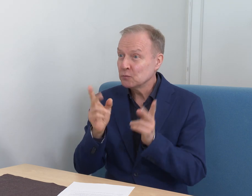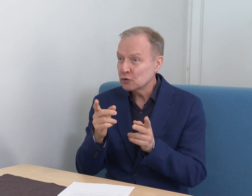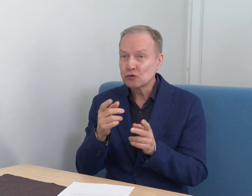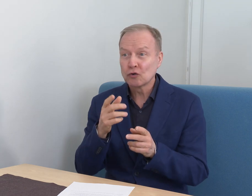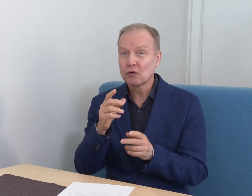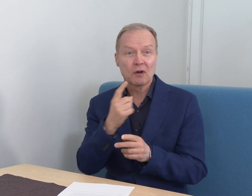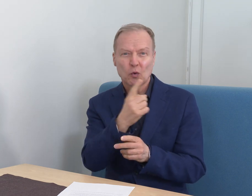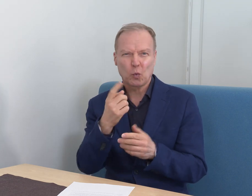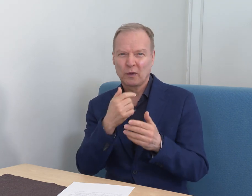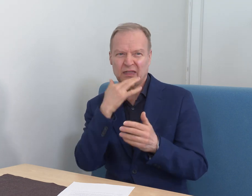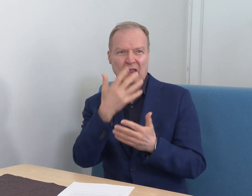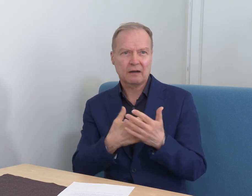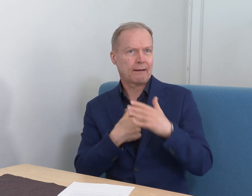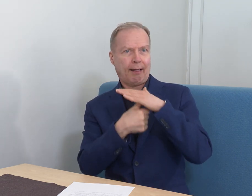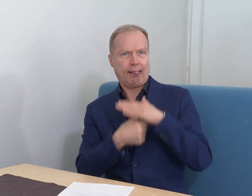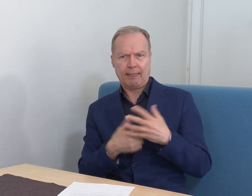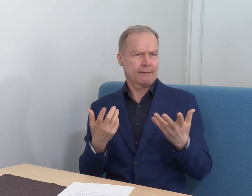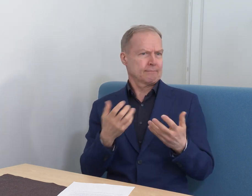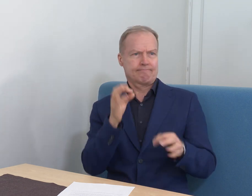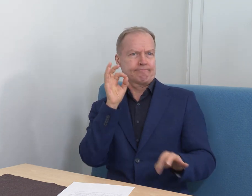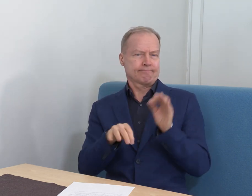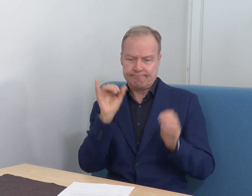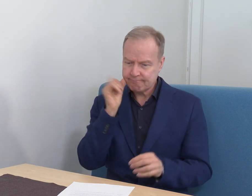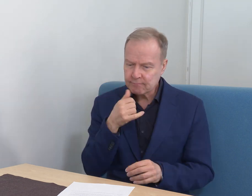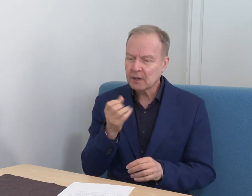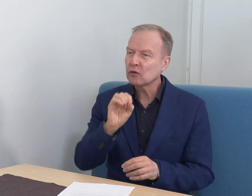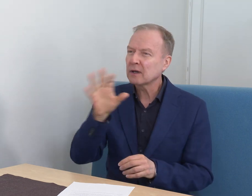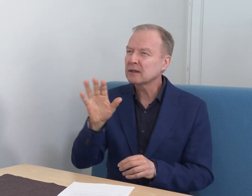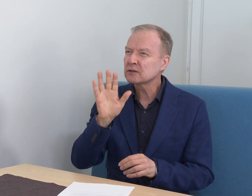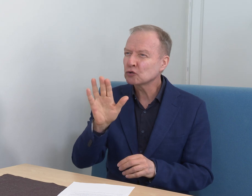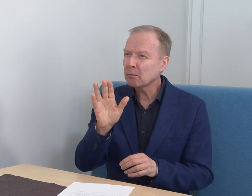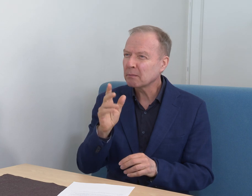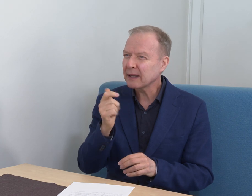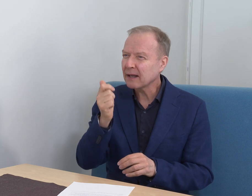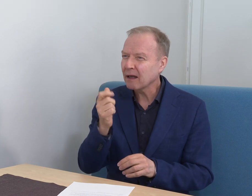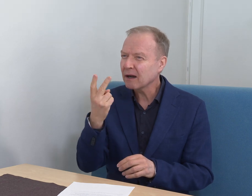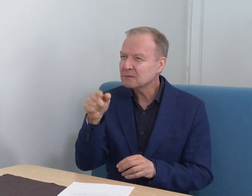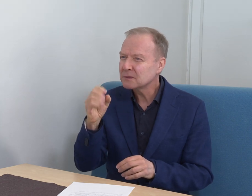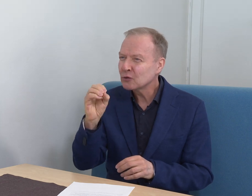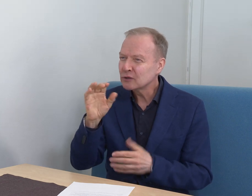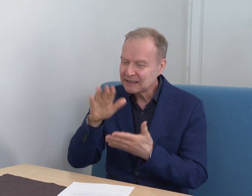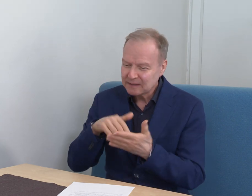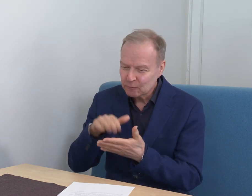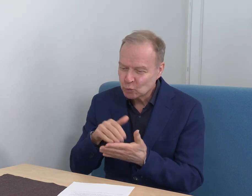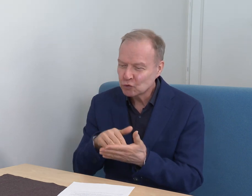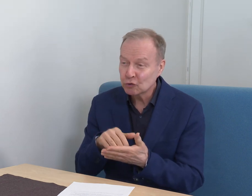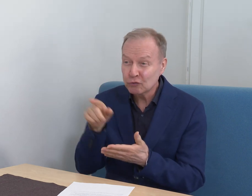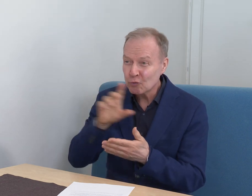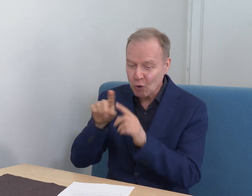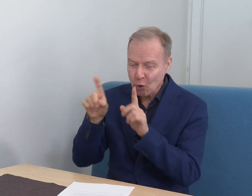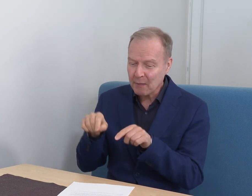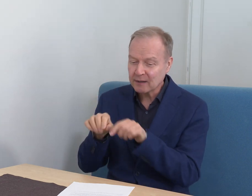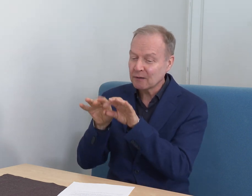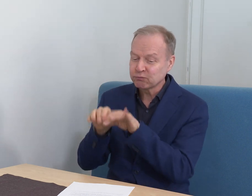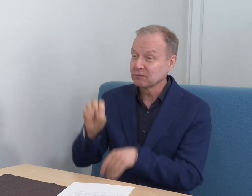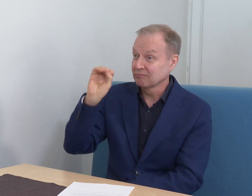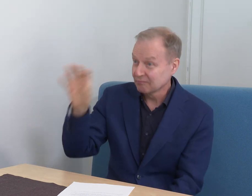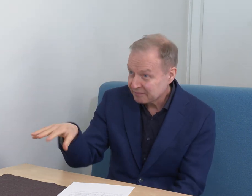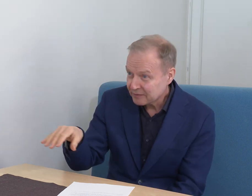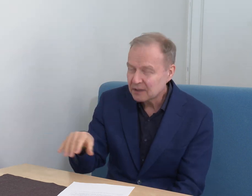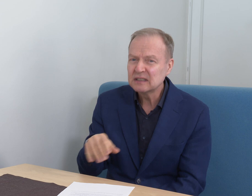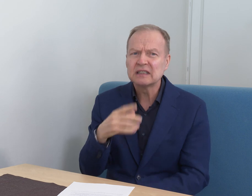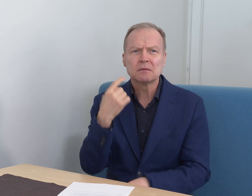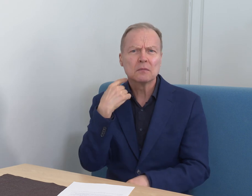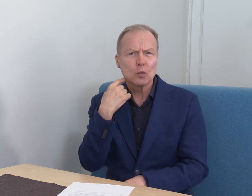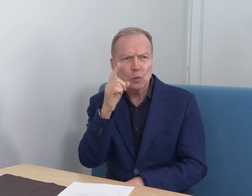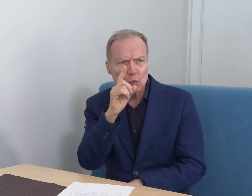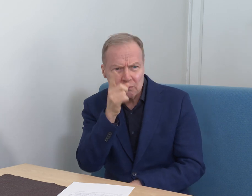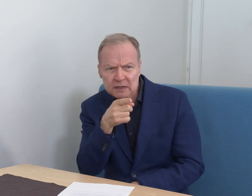Oman tarinansa voi myös lähettää StopKela 2.0 sivustolle, jossa on lomake.